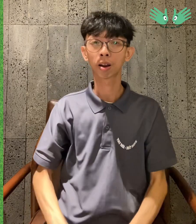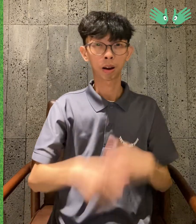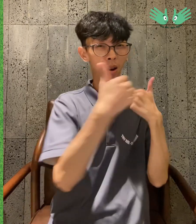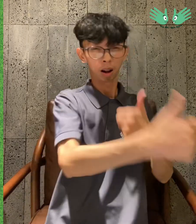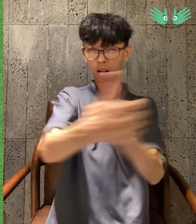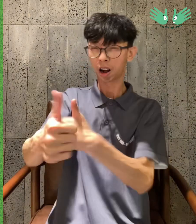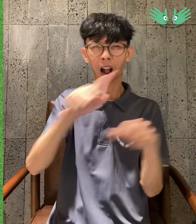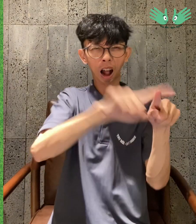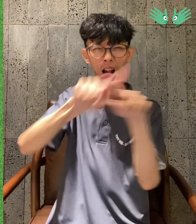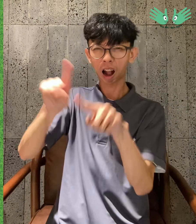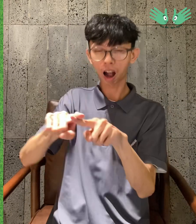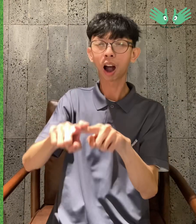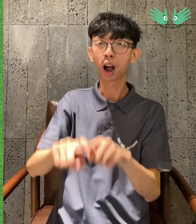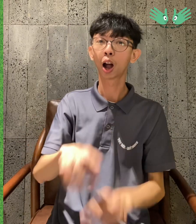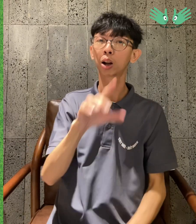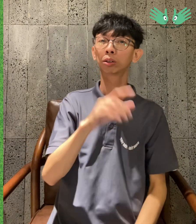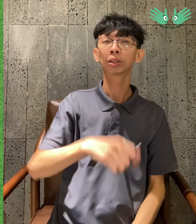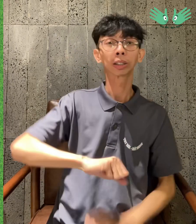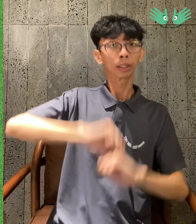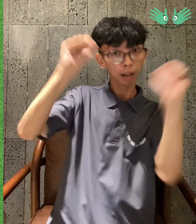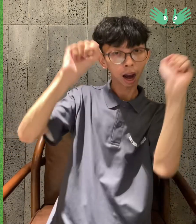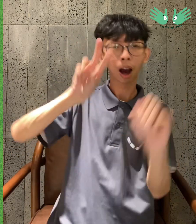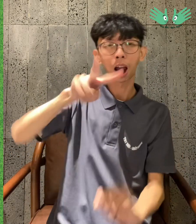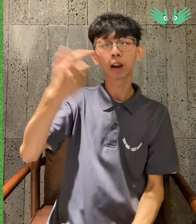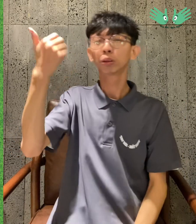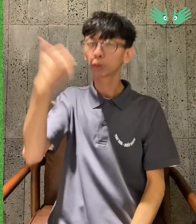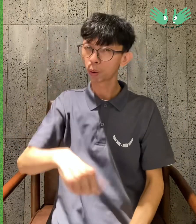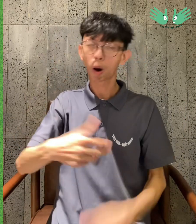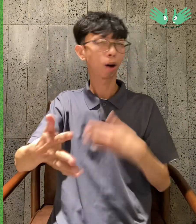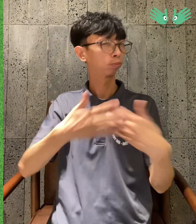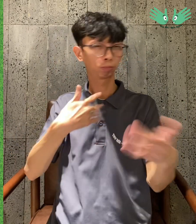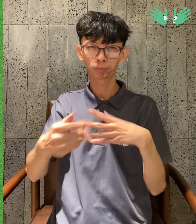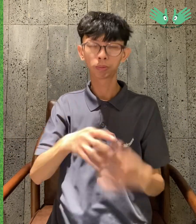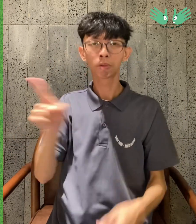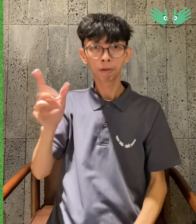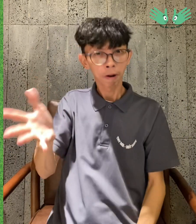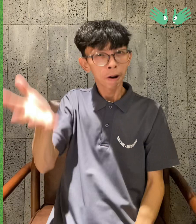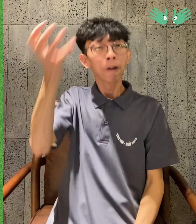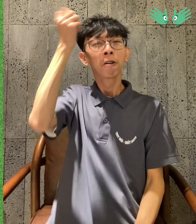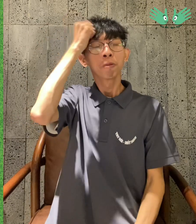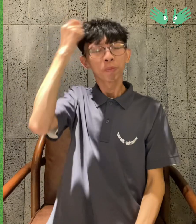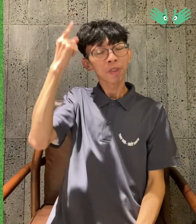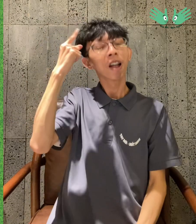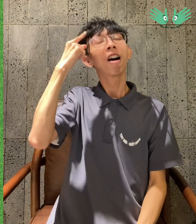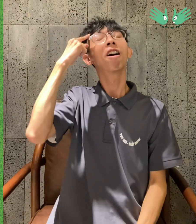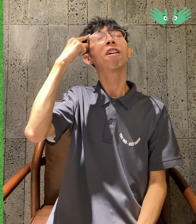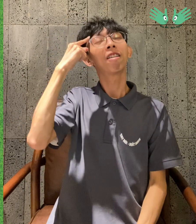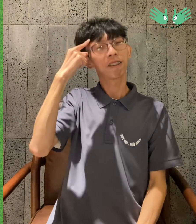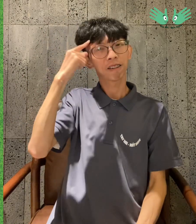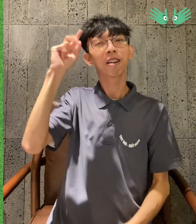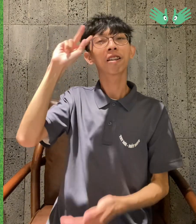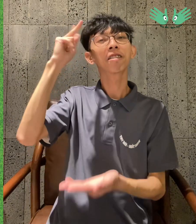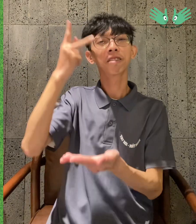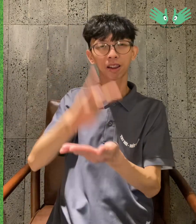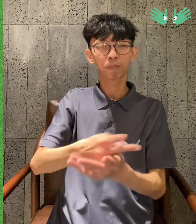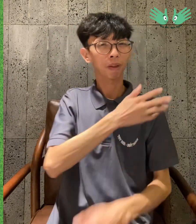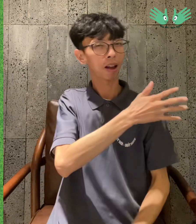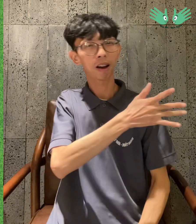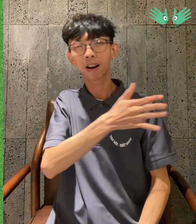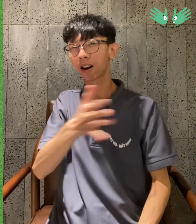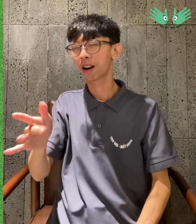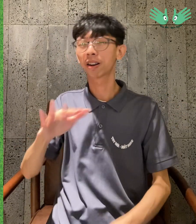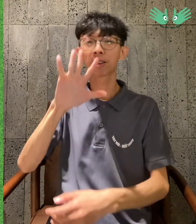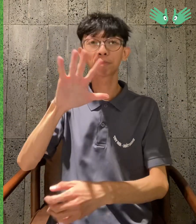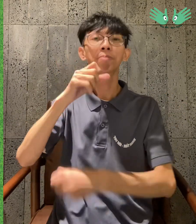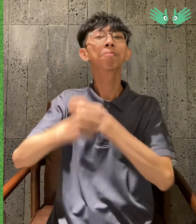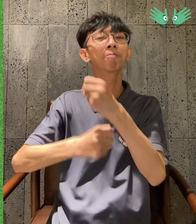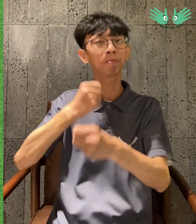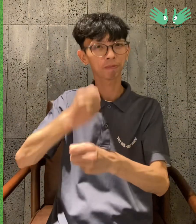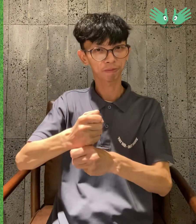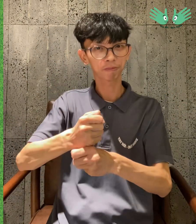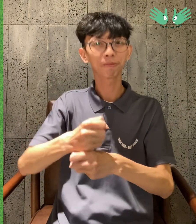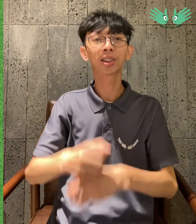Trong suốt hành trình 5 năm, dù kết quả có ra sao ông vẫn nhớ nhiều kỷ niệm...